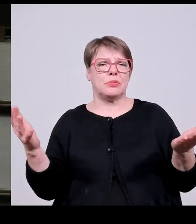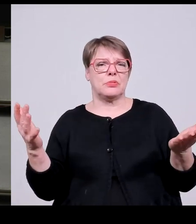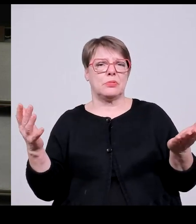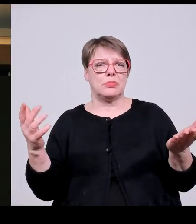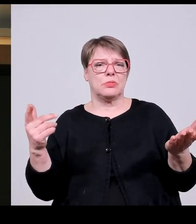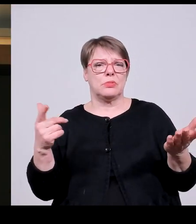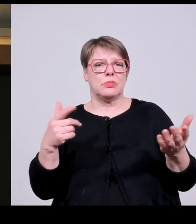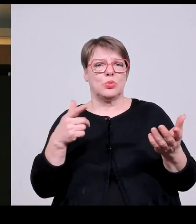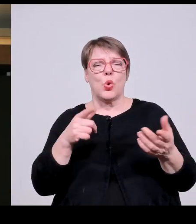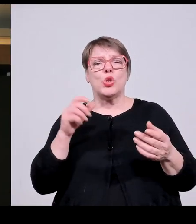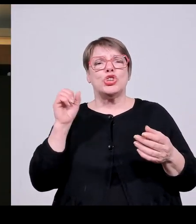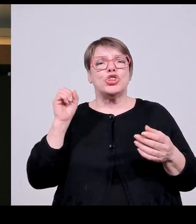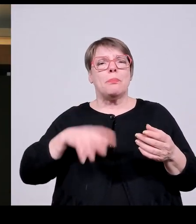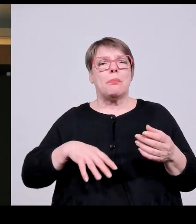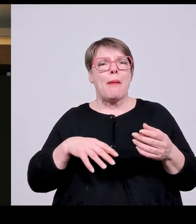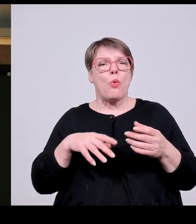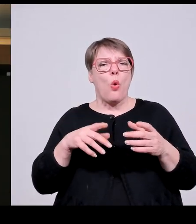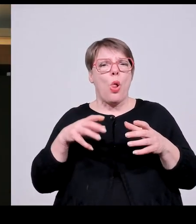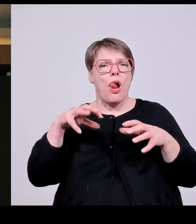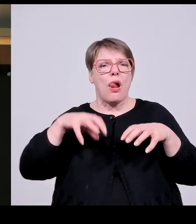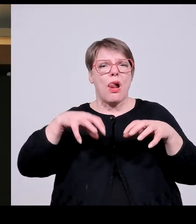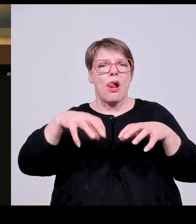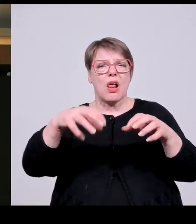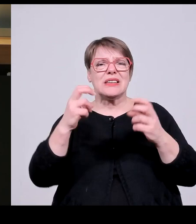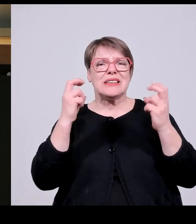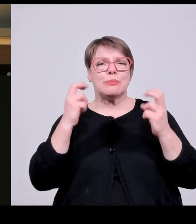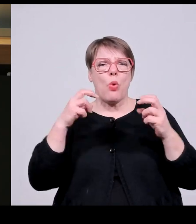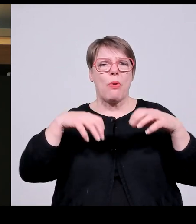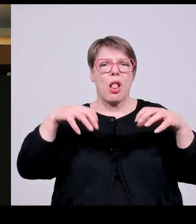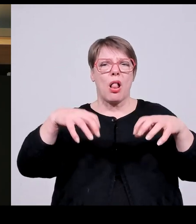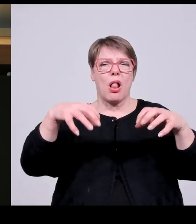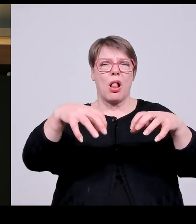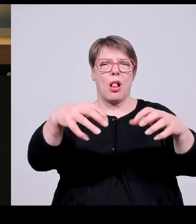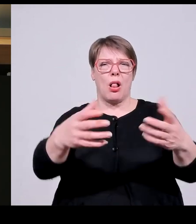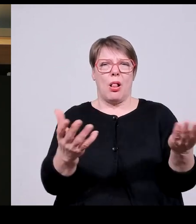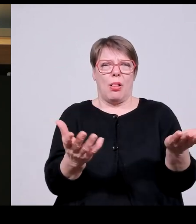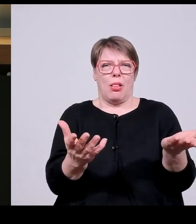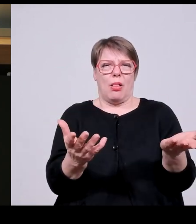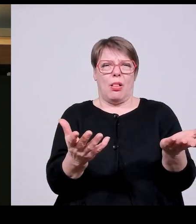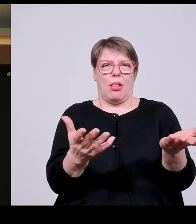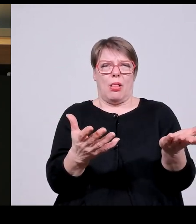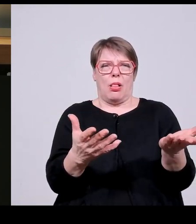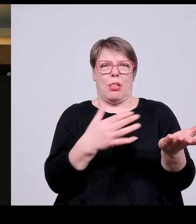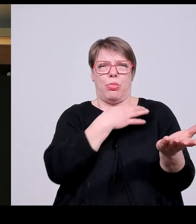Die letzte Erweiterung der TVO. 6,5 Kilometer ist dringend notwendig und geboten.